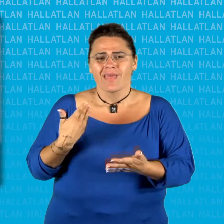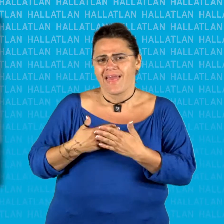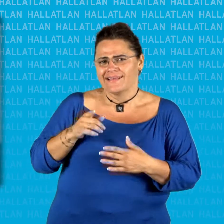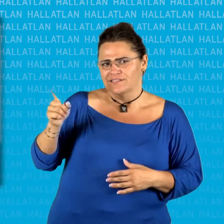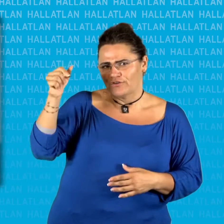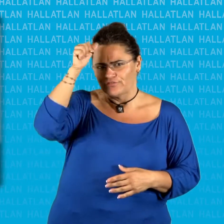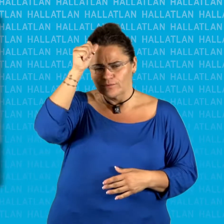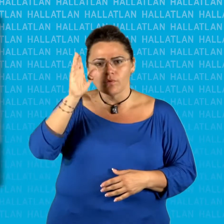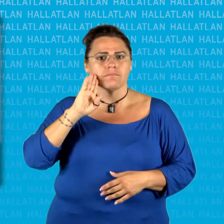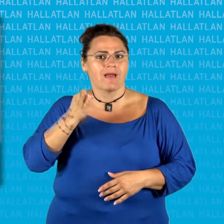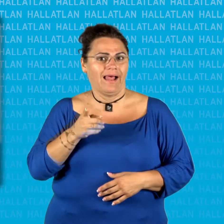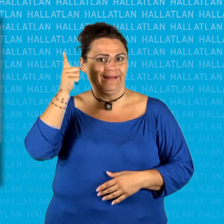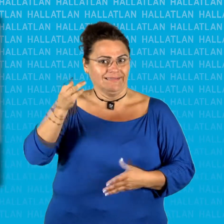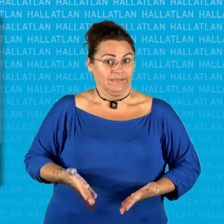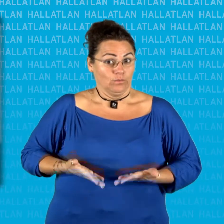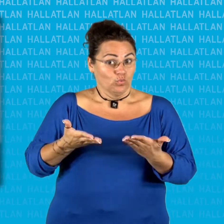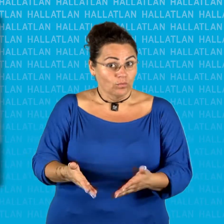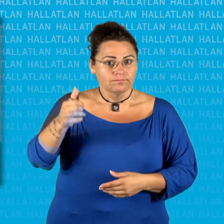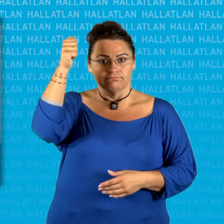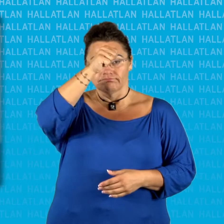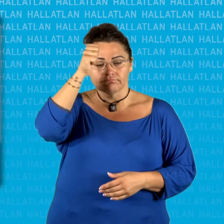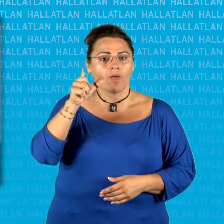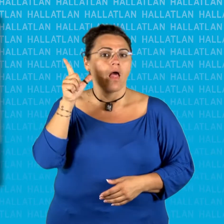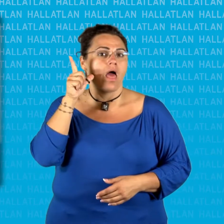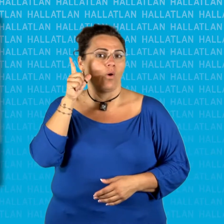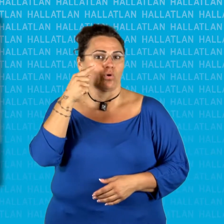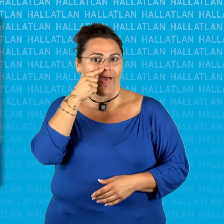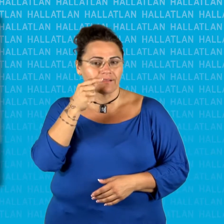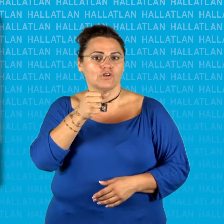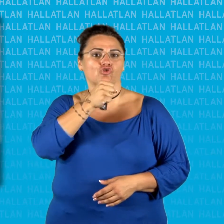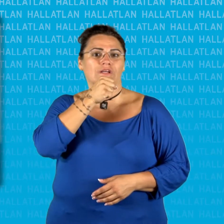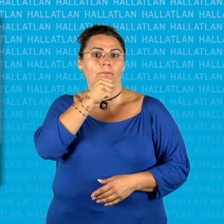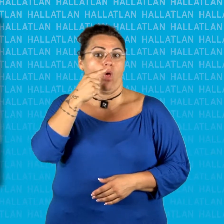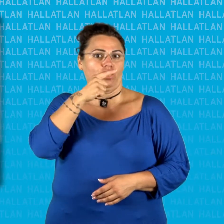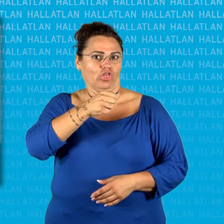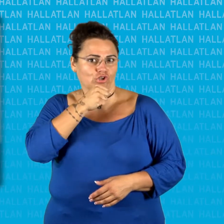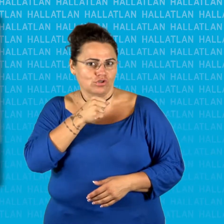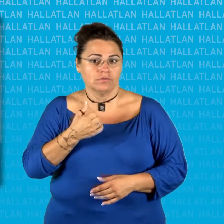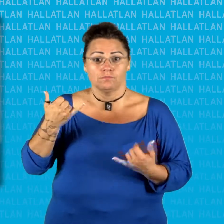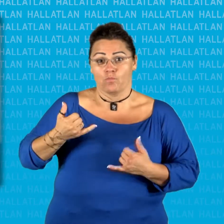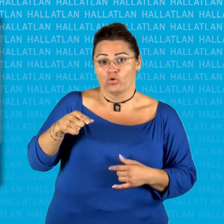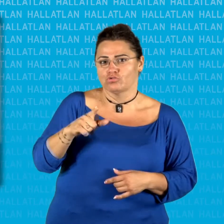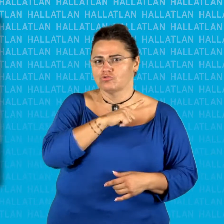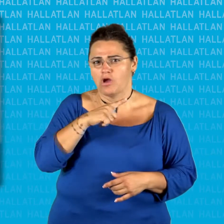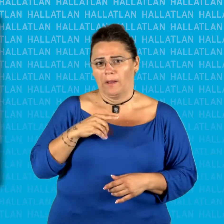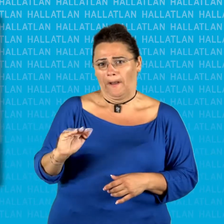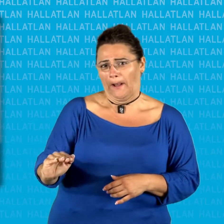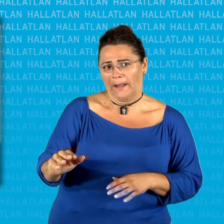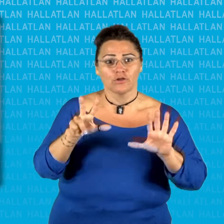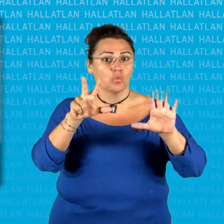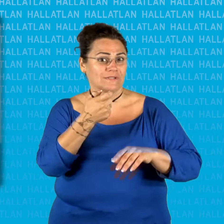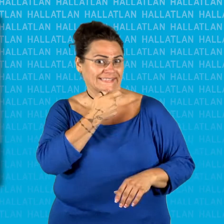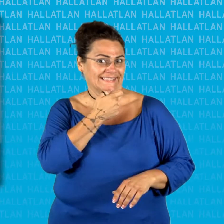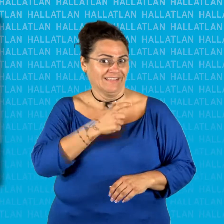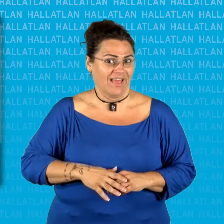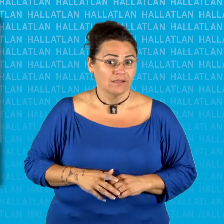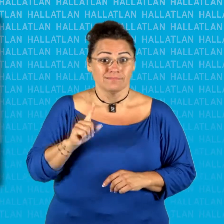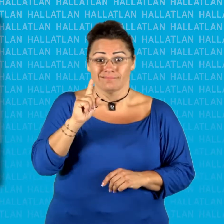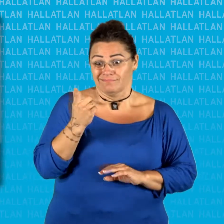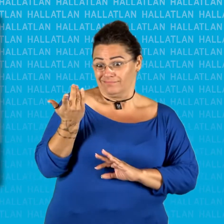A belga születésű Laurent Simons mindössze nyolc éves